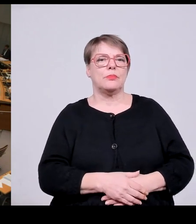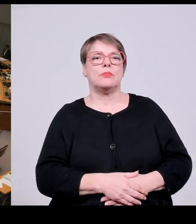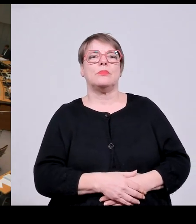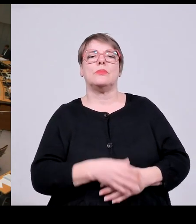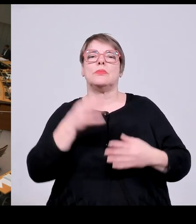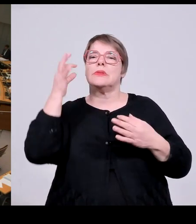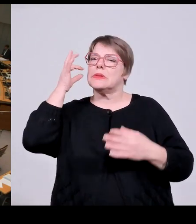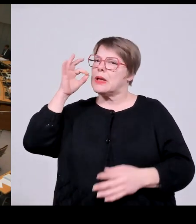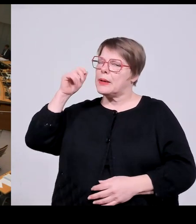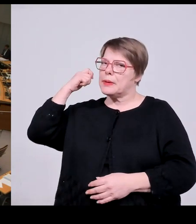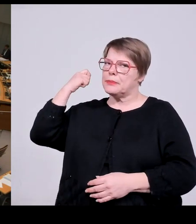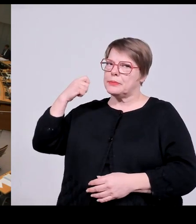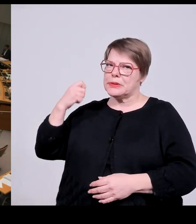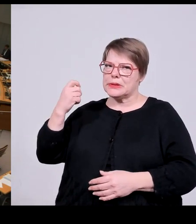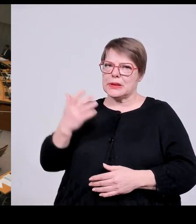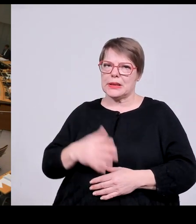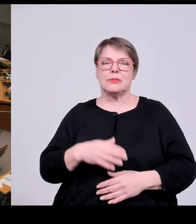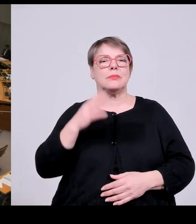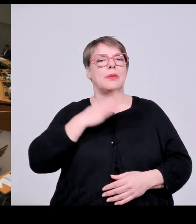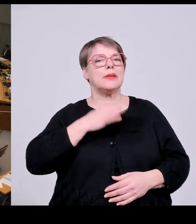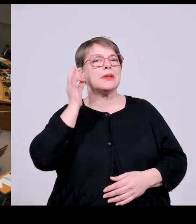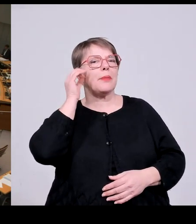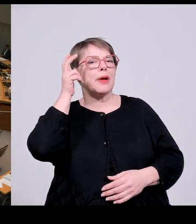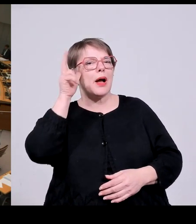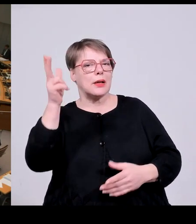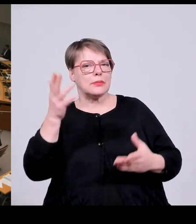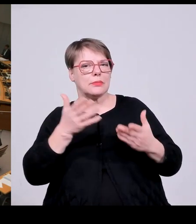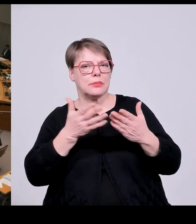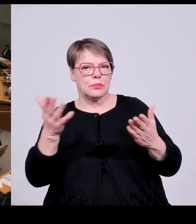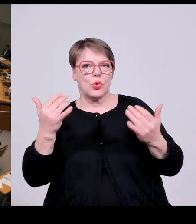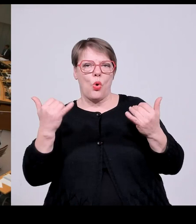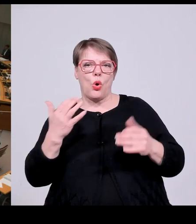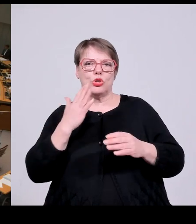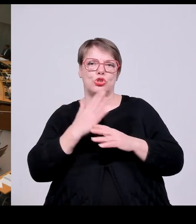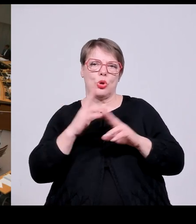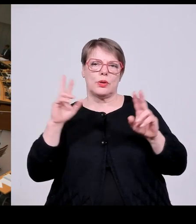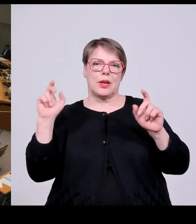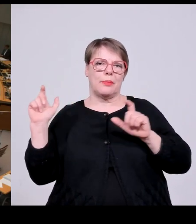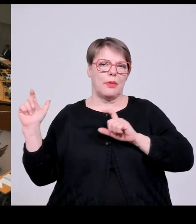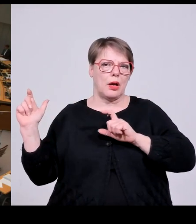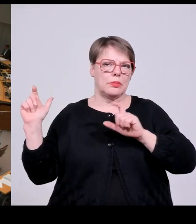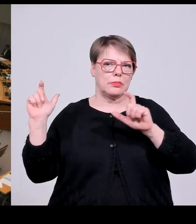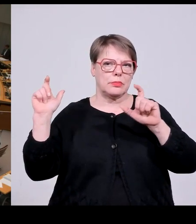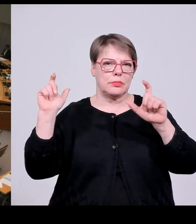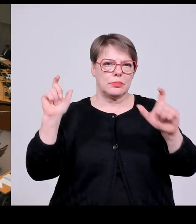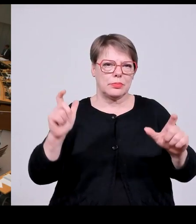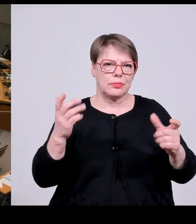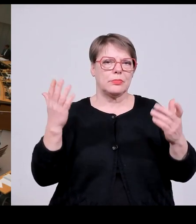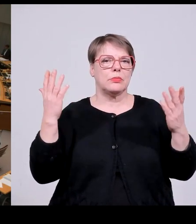Weihnachten noch mal genutzt und haben noch mal nachgelesen, ob es nicht vielleicht doch einen Zusammenhang zwischen Angebot und